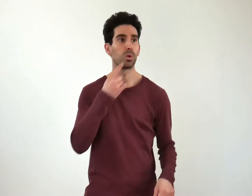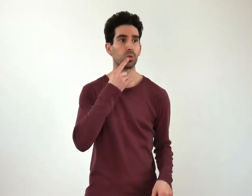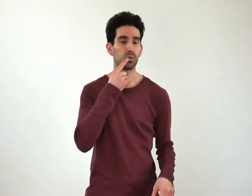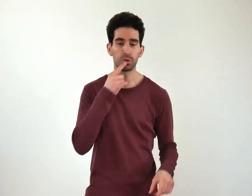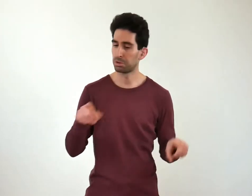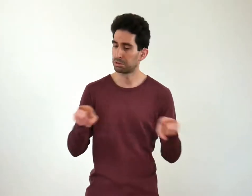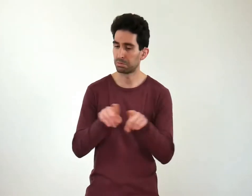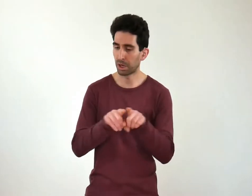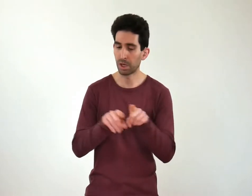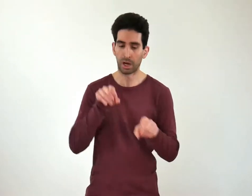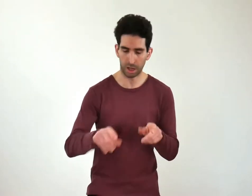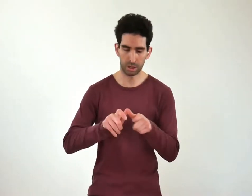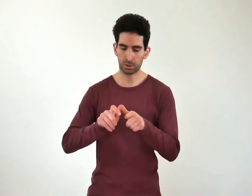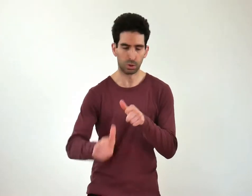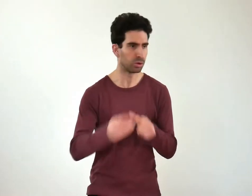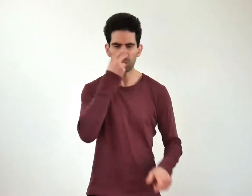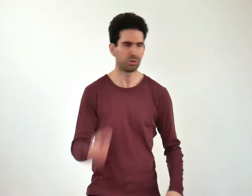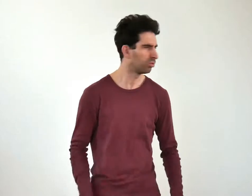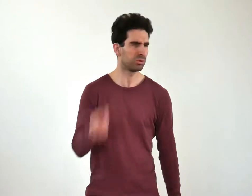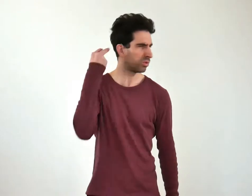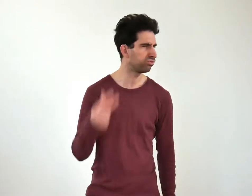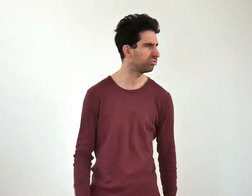Le goût est pareil. Là, l'ordre, on s'en fout.